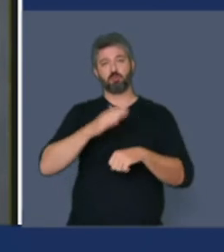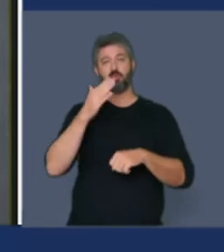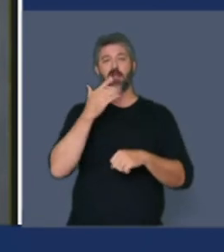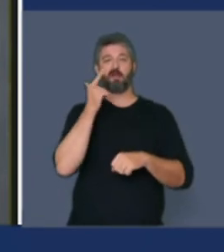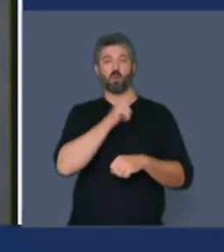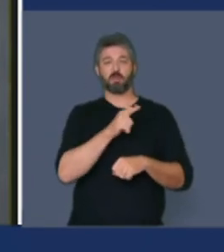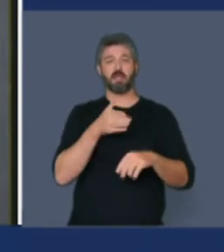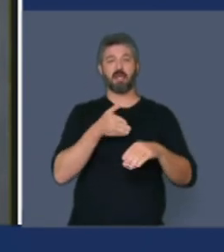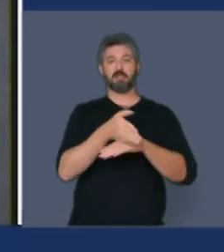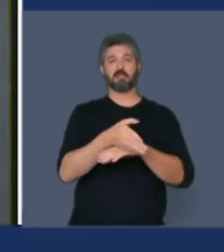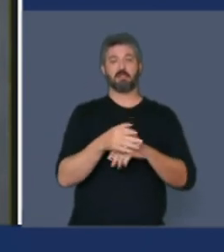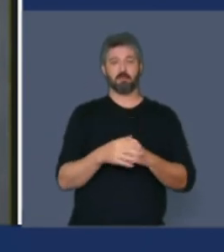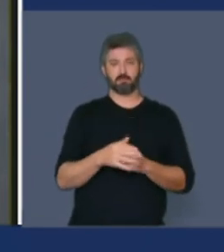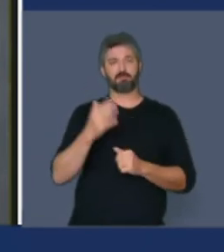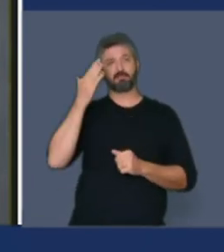ACESSO. SABEMOS QUE NEM TODAS